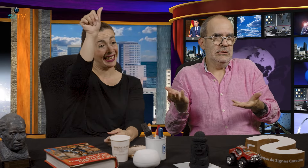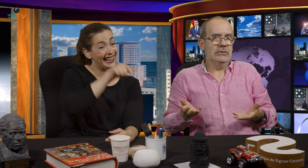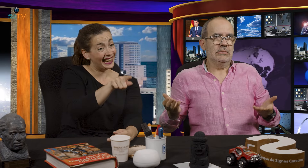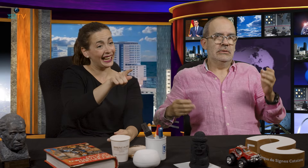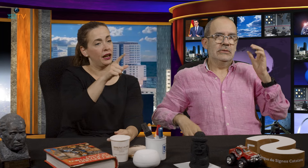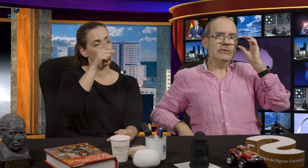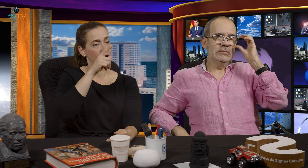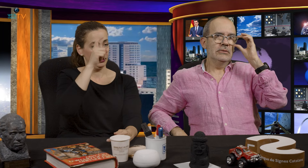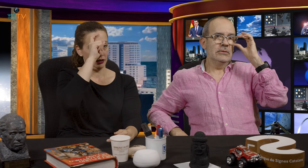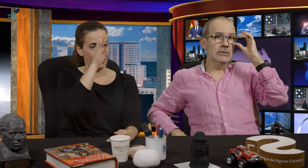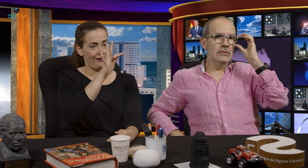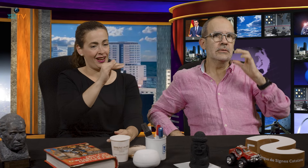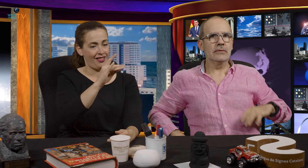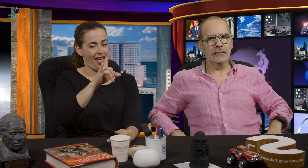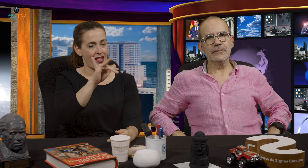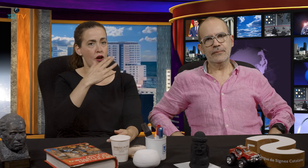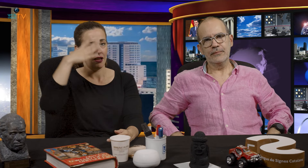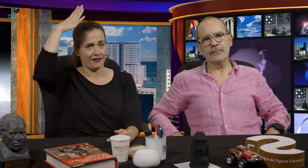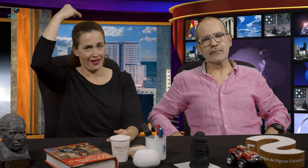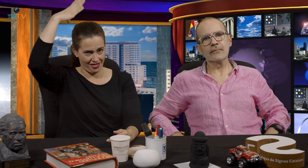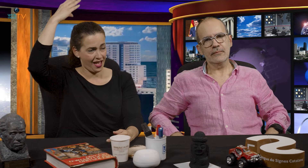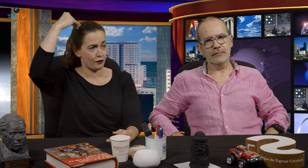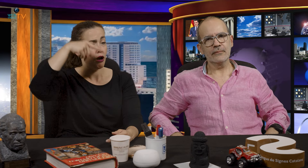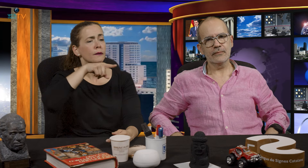Sí, la obra se llamaba Fidelio,